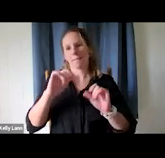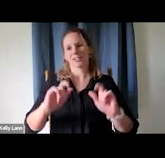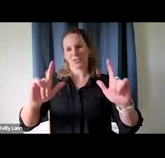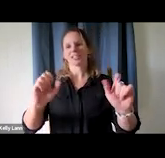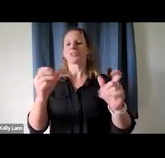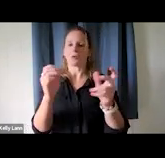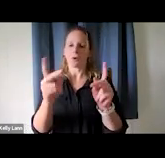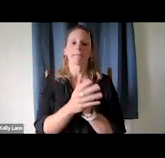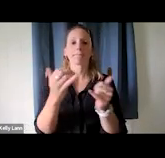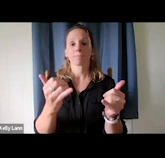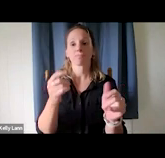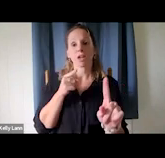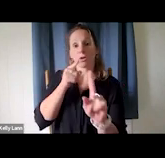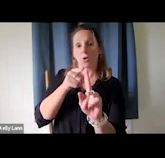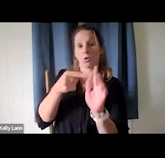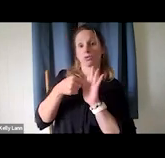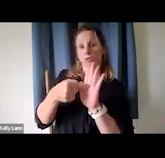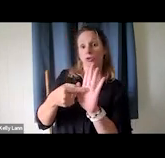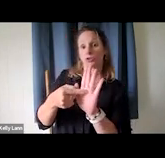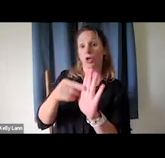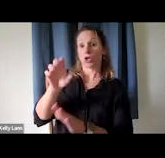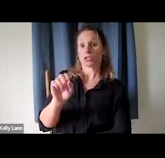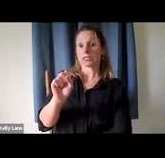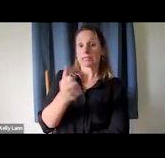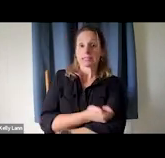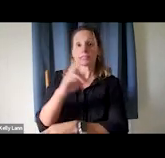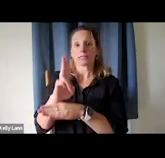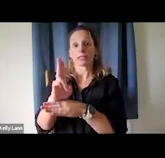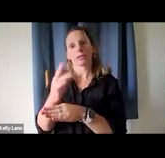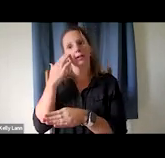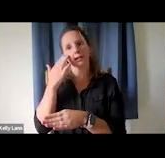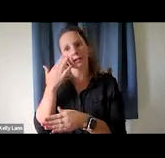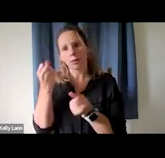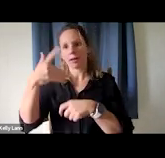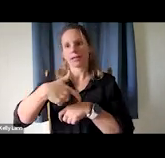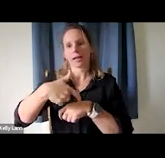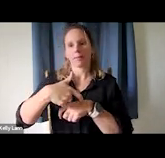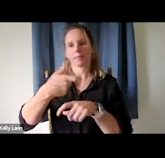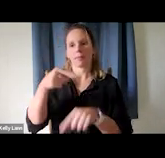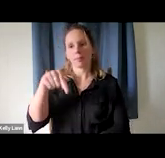El objetivo es demostrar que el uso de sustancias, como hemos oído mil veces a lo largo de esta charla